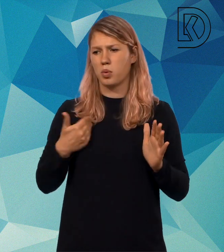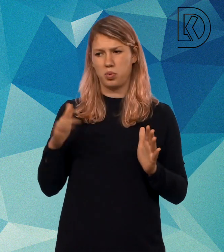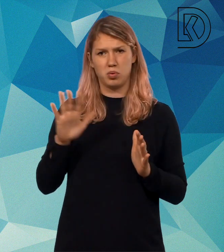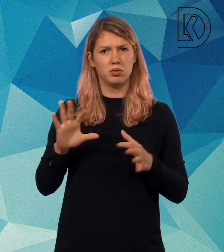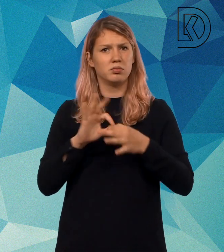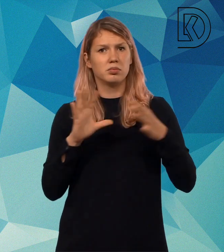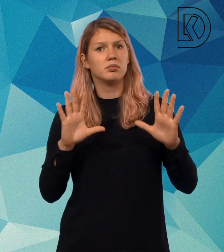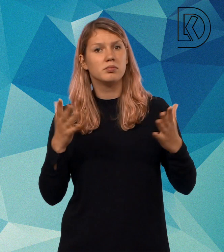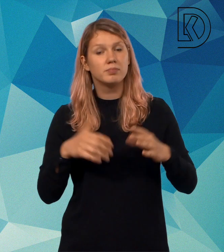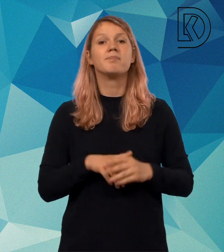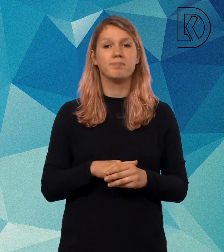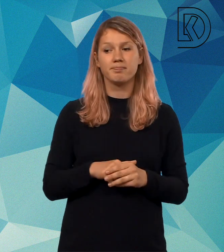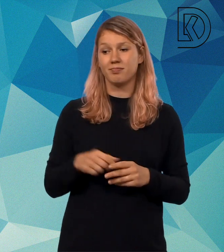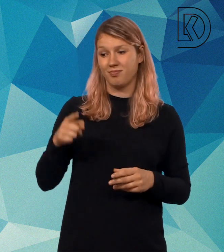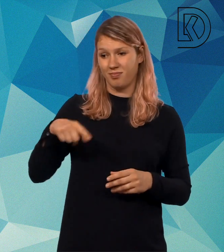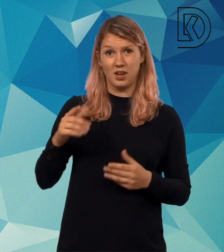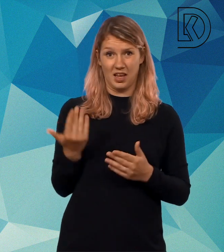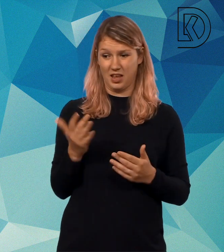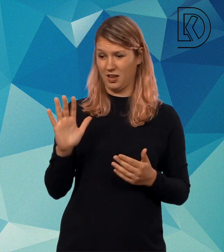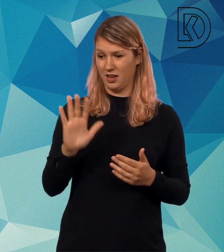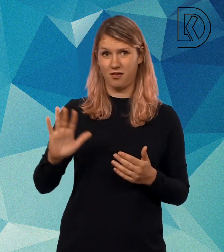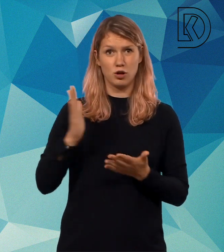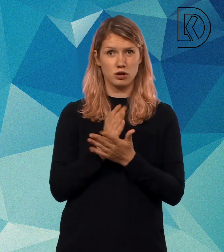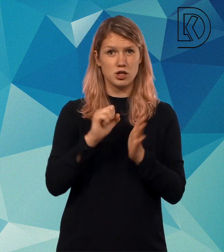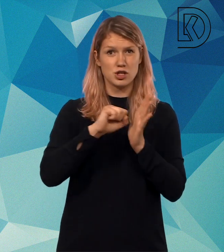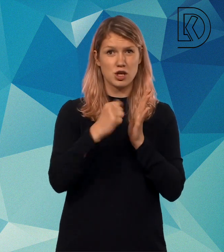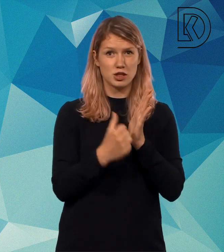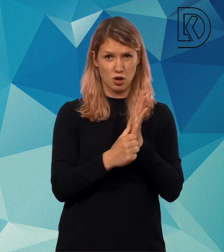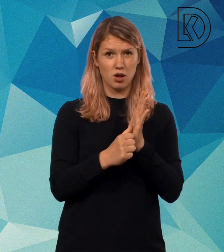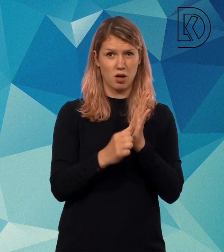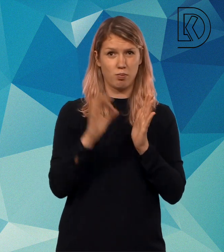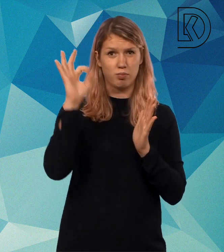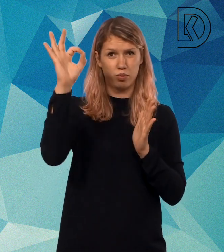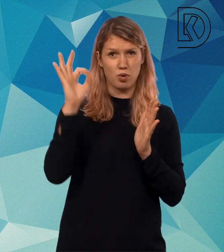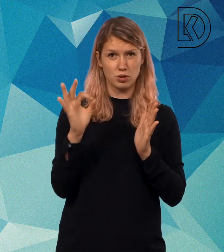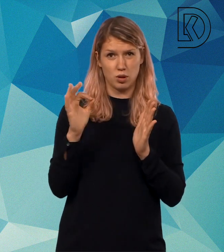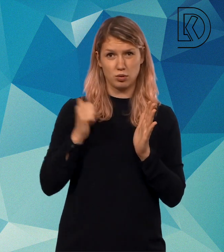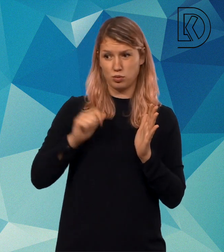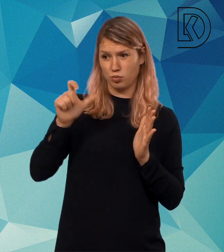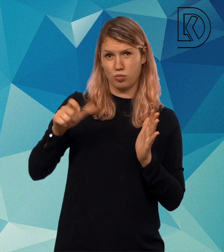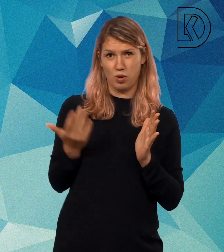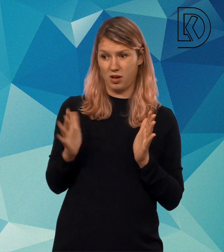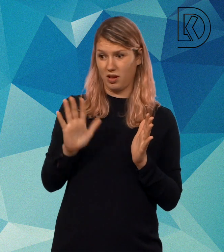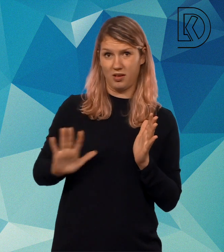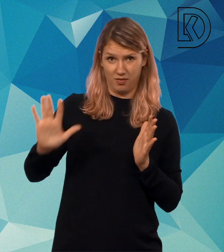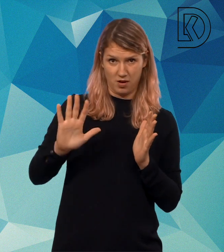Kodėl jie taip nori nepriklausomybės? Katalonijos regione gyvena 16 proc. Ispanijos žmonių,